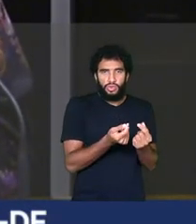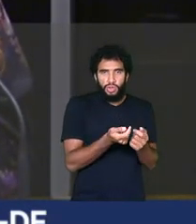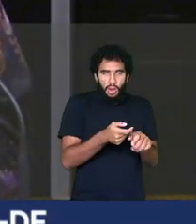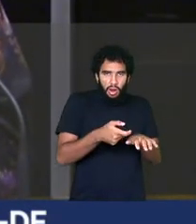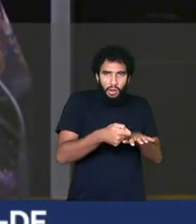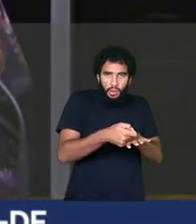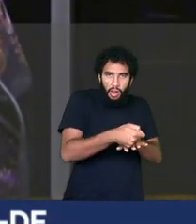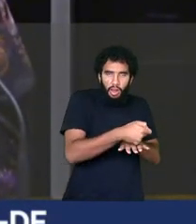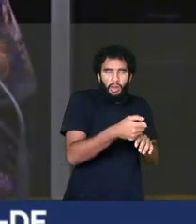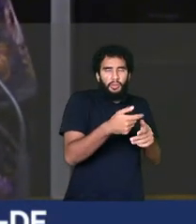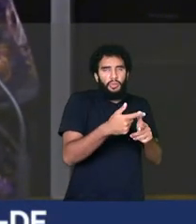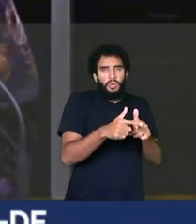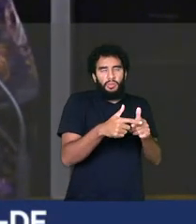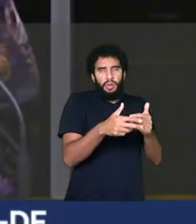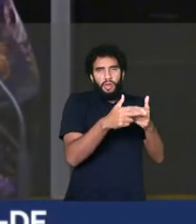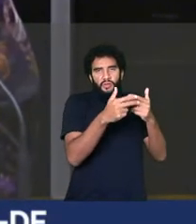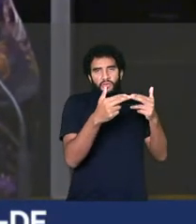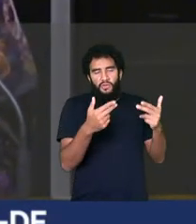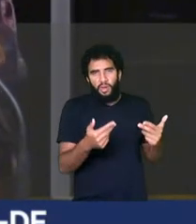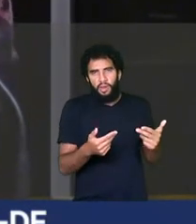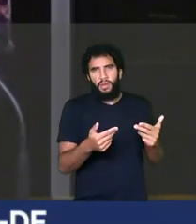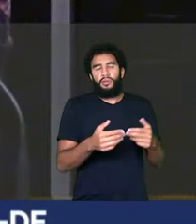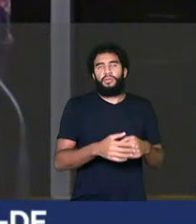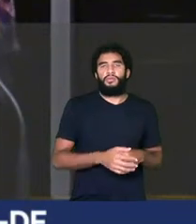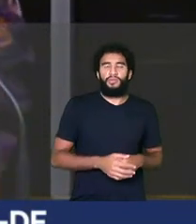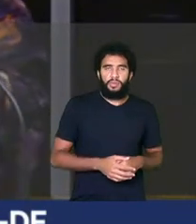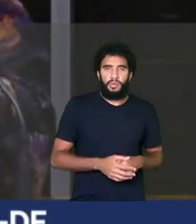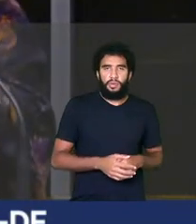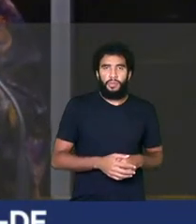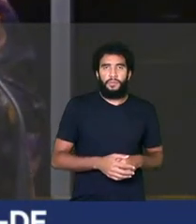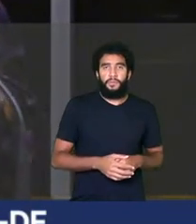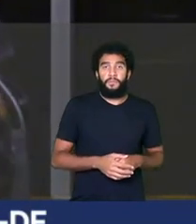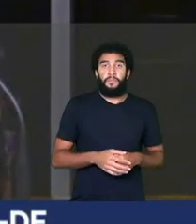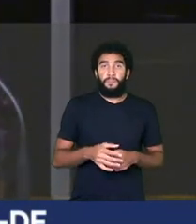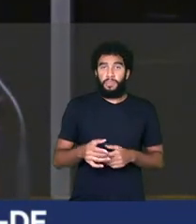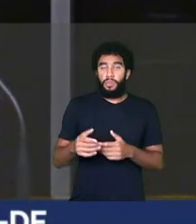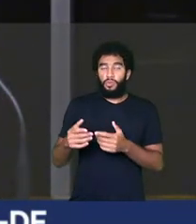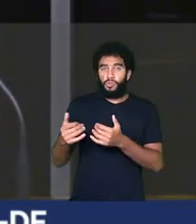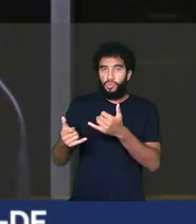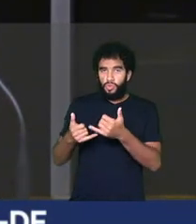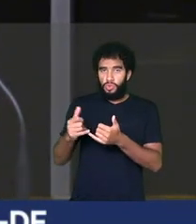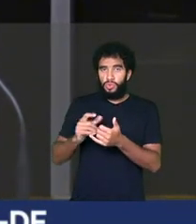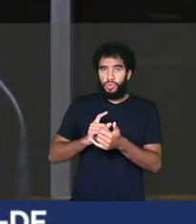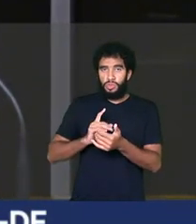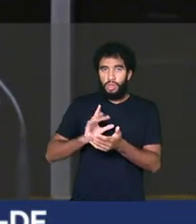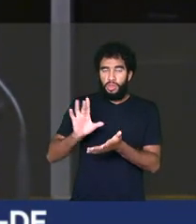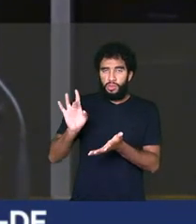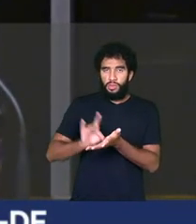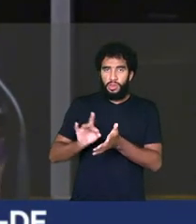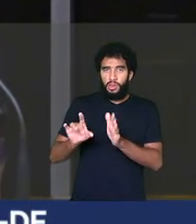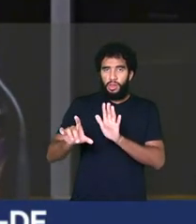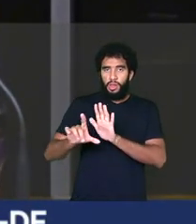COM TANTAS MAZELAS PARA QUE OS JOGOS SEJAM LEGALIZADOS É FUNDAMENTAL QUE VOCÊ TENHA